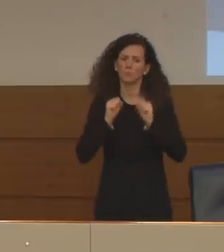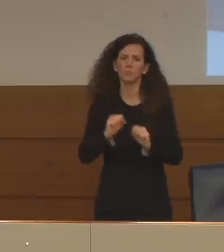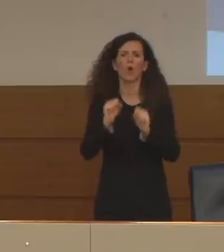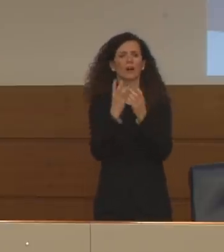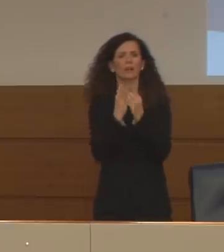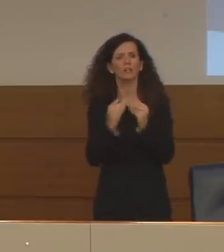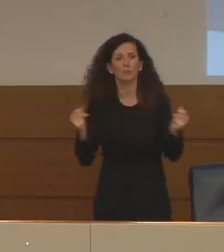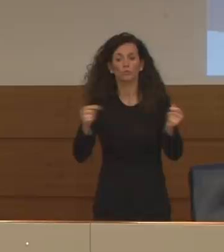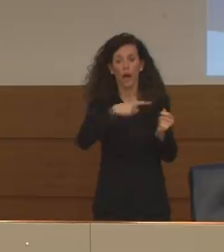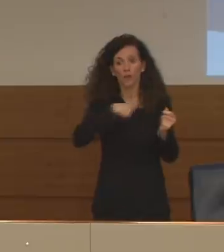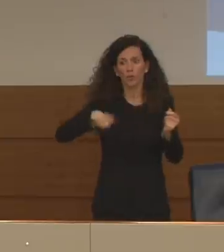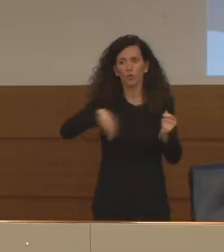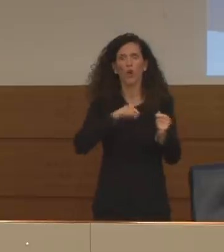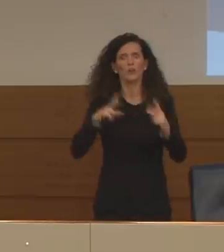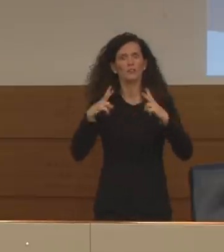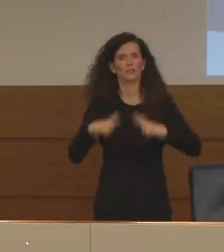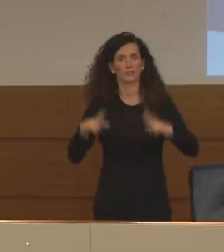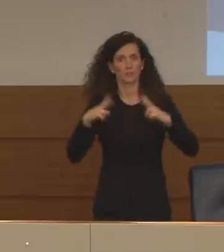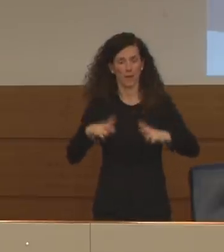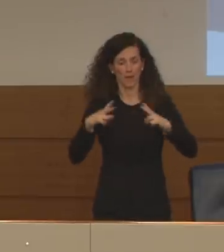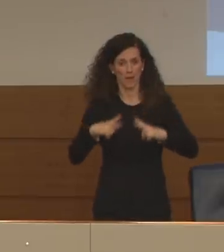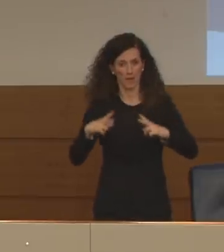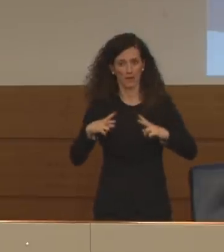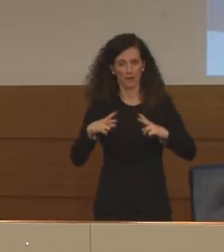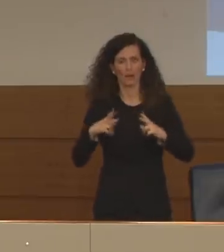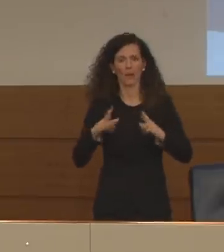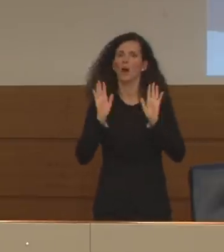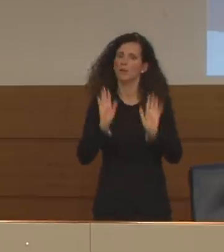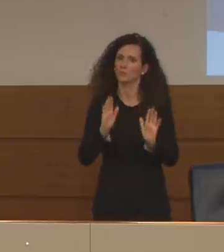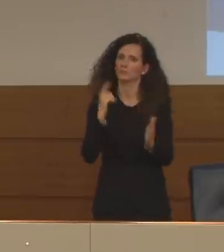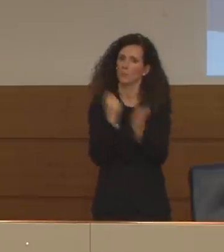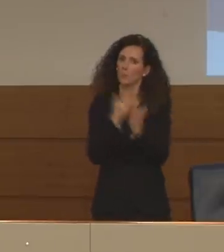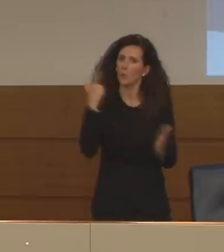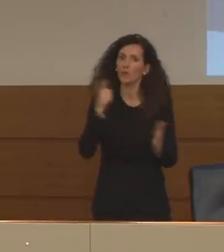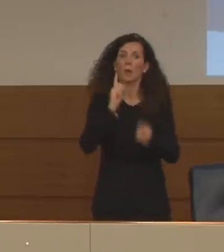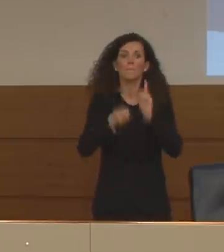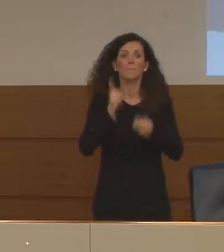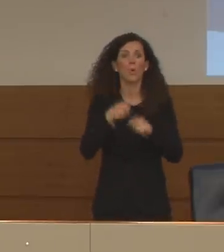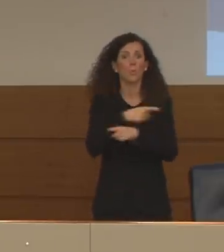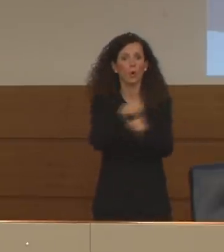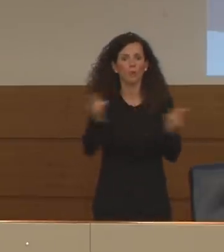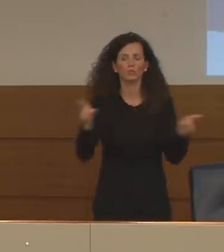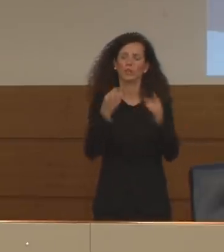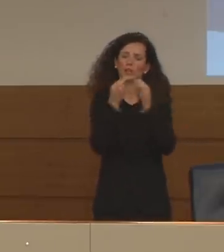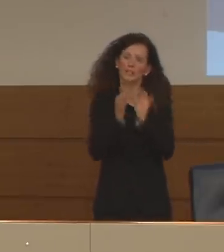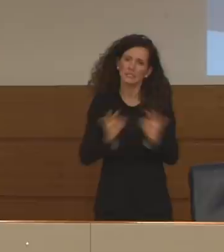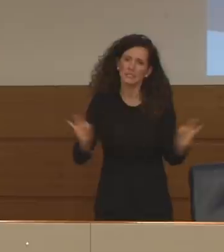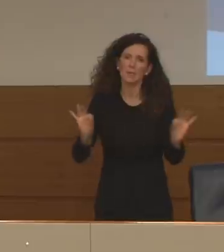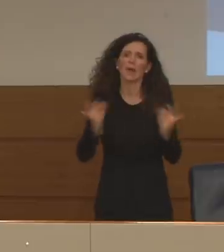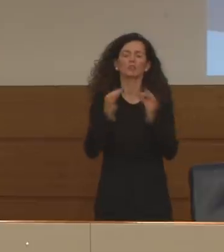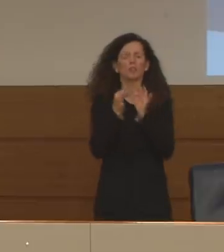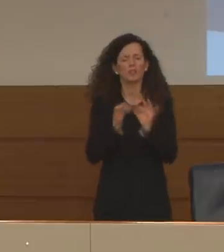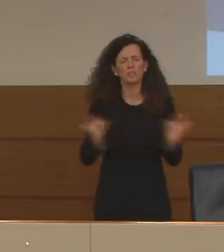noi auspicavamo fermo restando che è molto importante che la popolazione rispetti rigorosamente quelle che sono